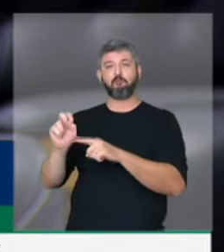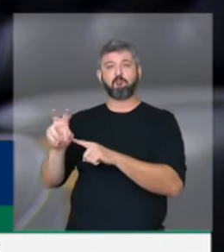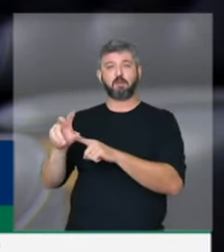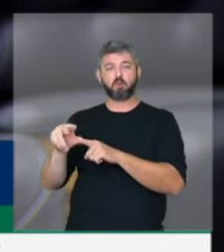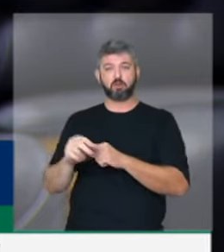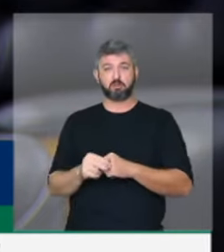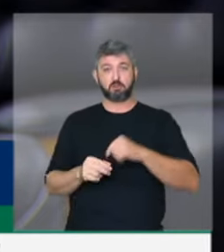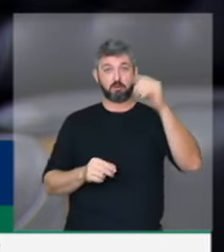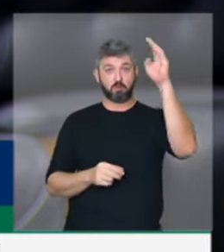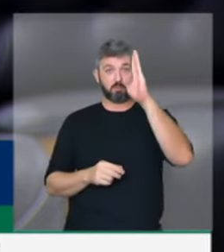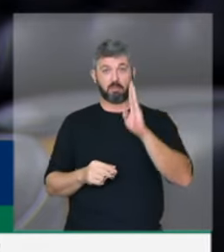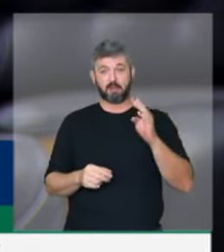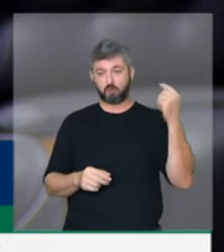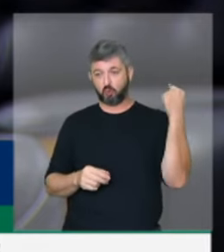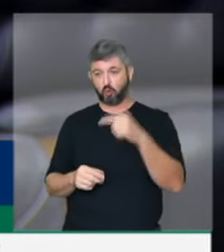RUS. ENTÃO.... QUE ESSE GESTO NO PLENÁRIO DESSA CASA